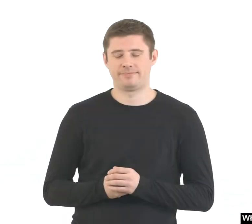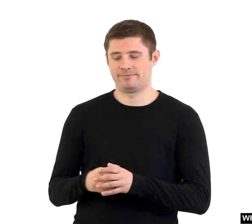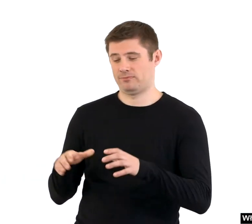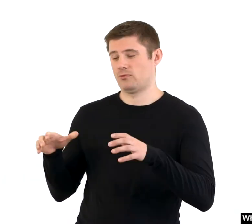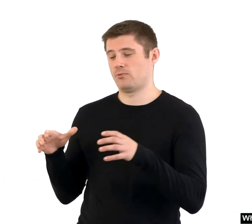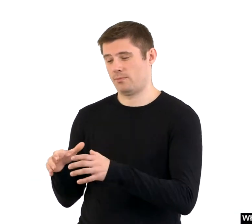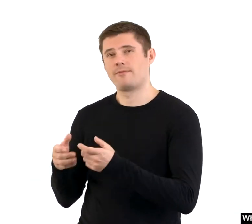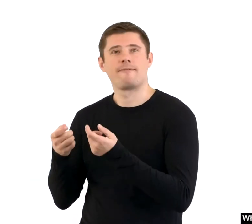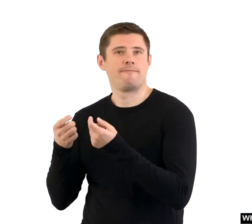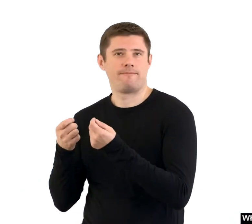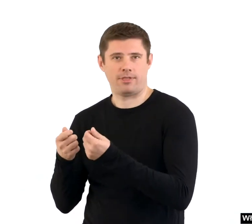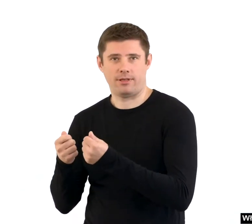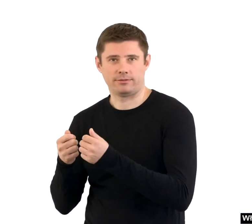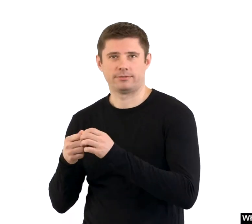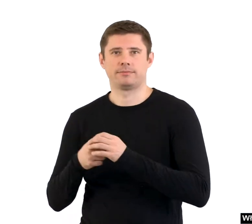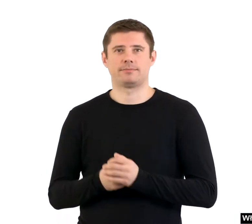Źródła finansowania